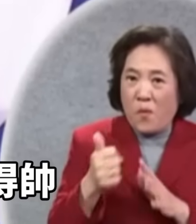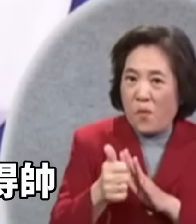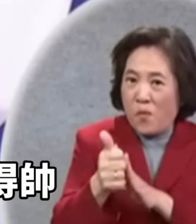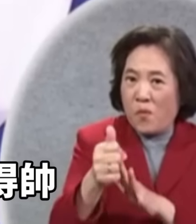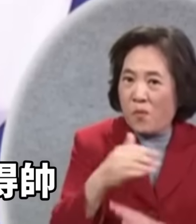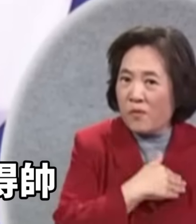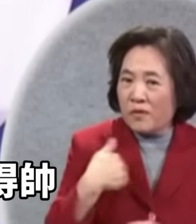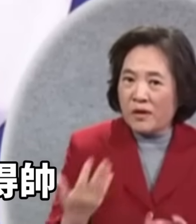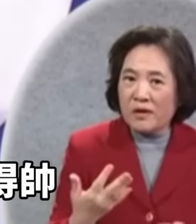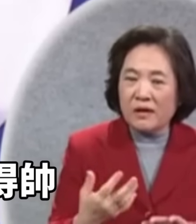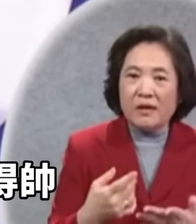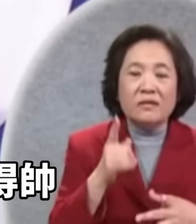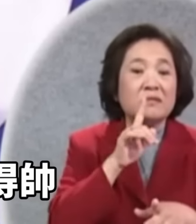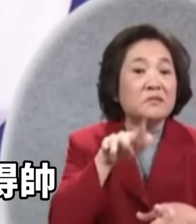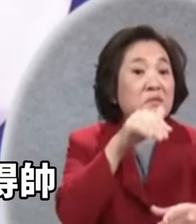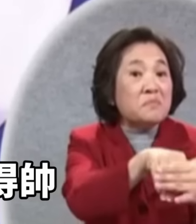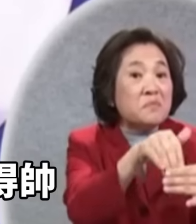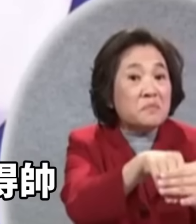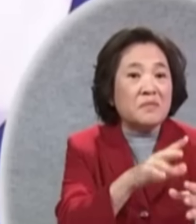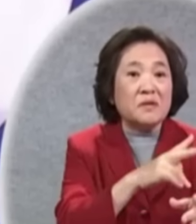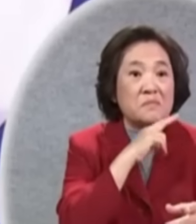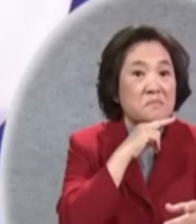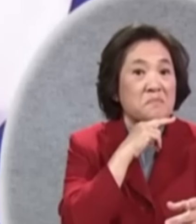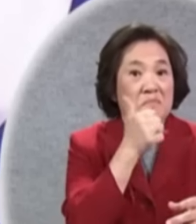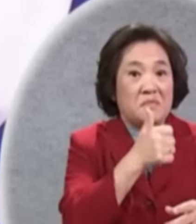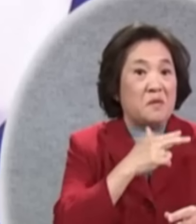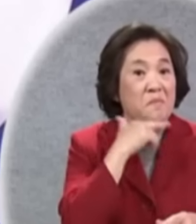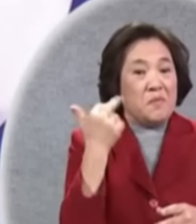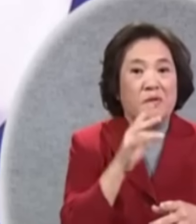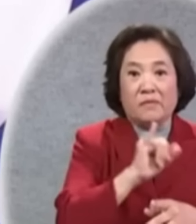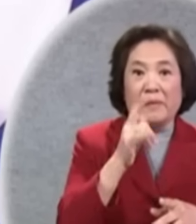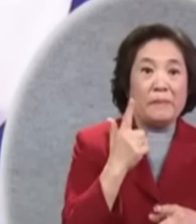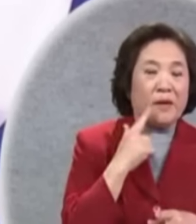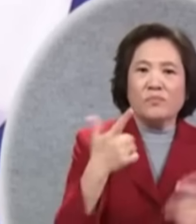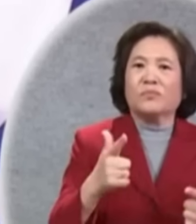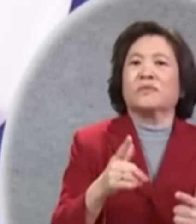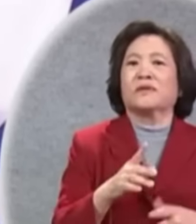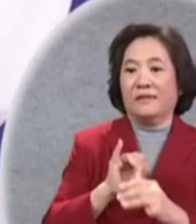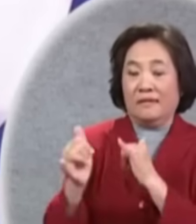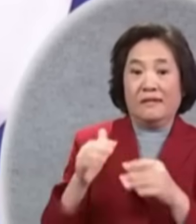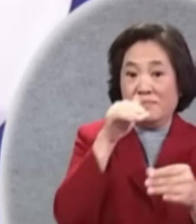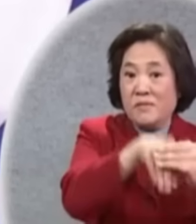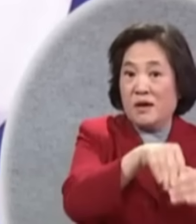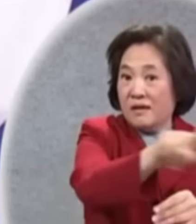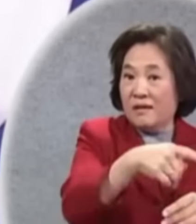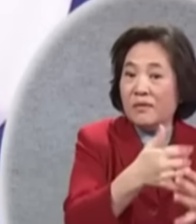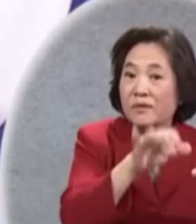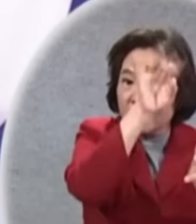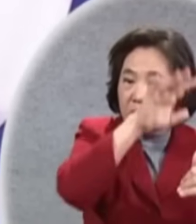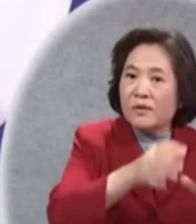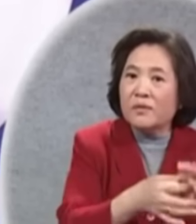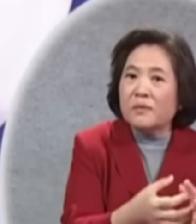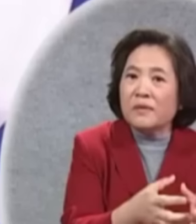你不要搞錯了 不是你民黨男的長得帥 女的長得漂亮 老百姓把票投給民進黨 是因為有兩個原因